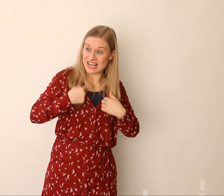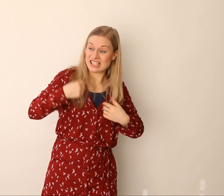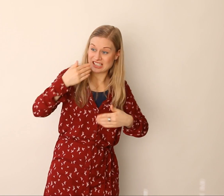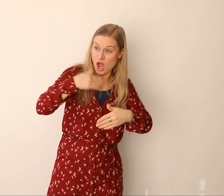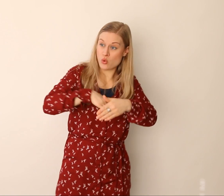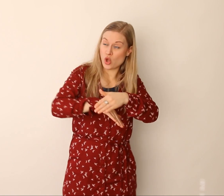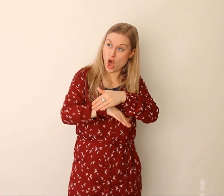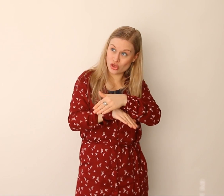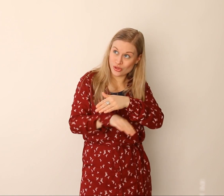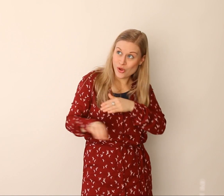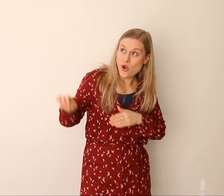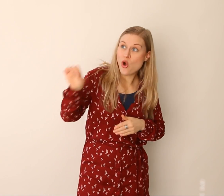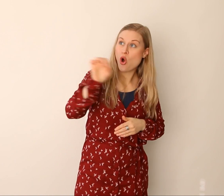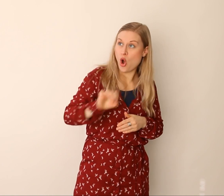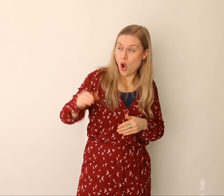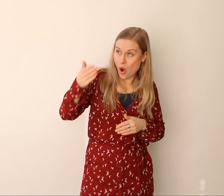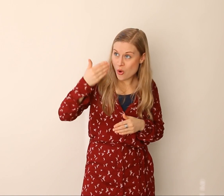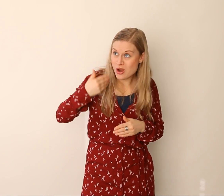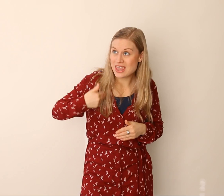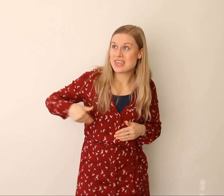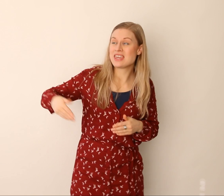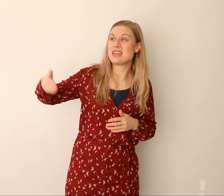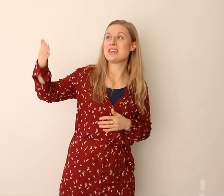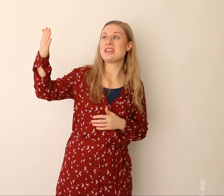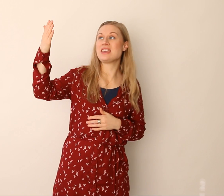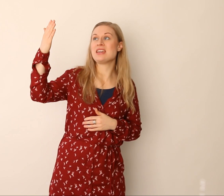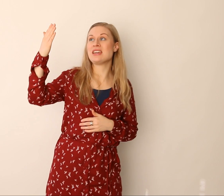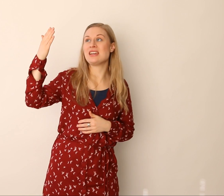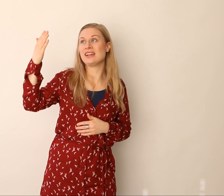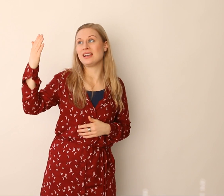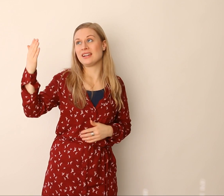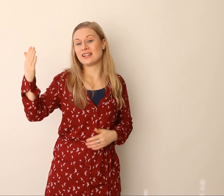wil ik schuilen, o Heer.